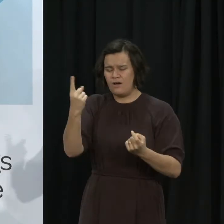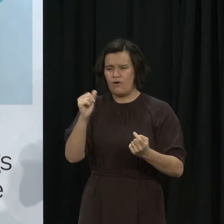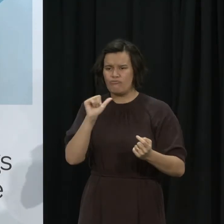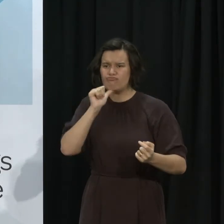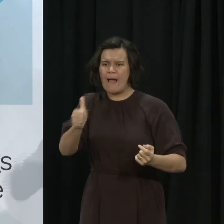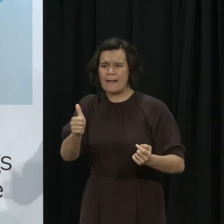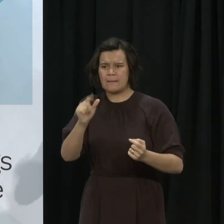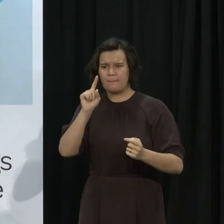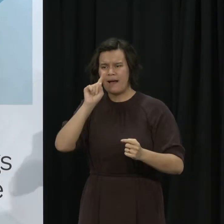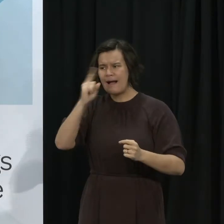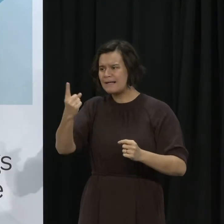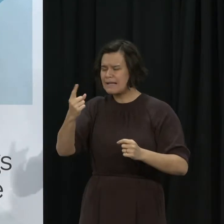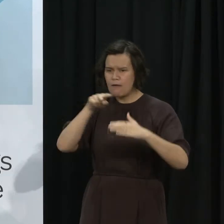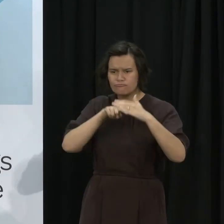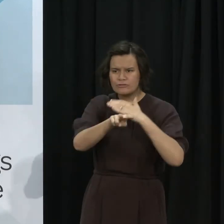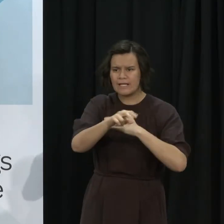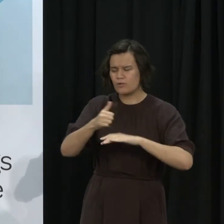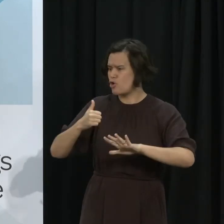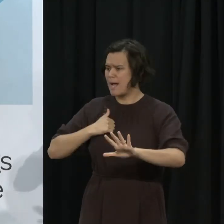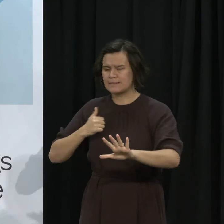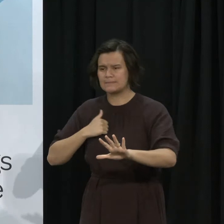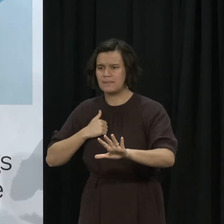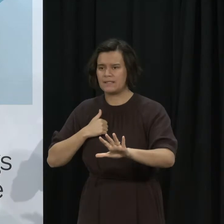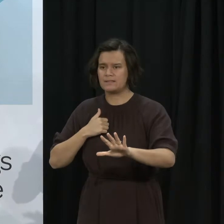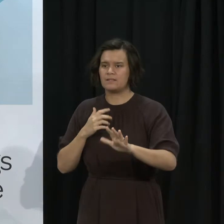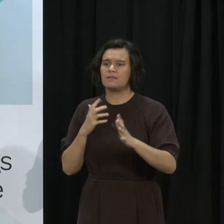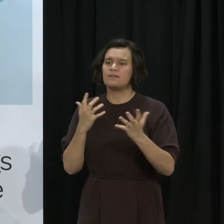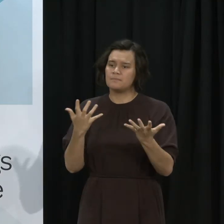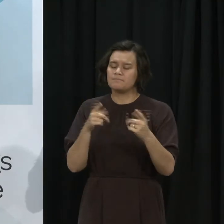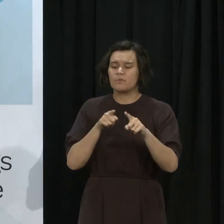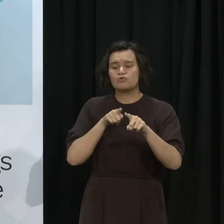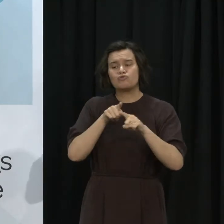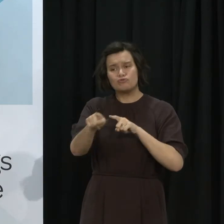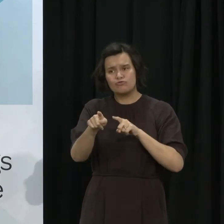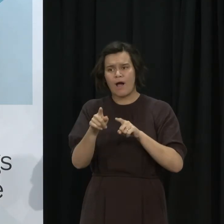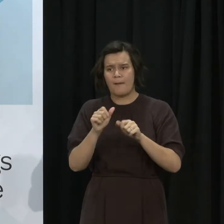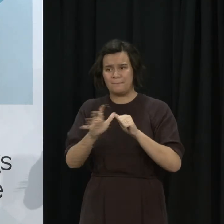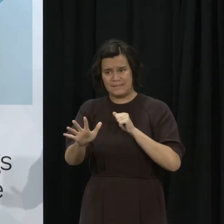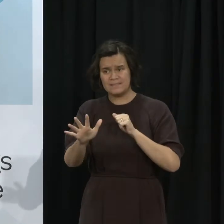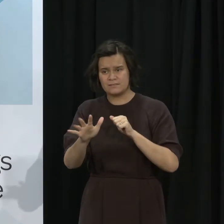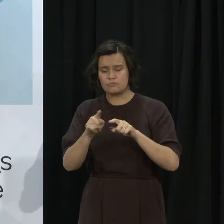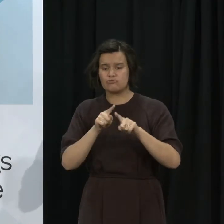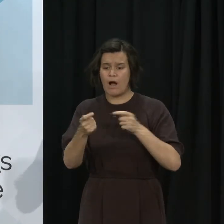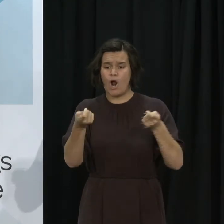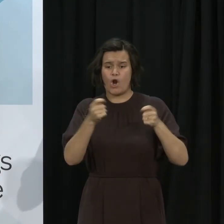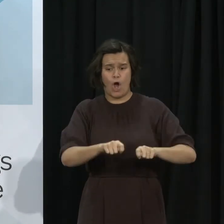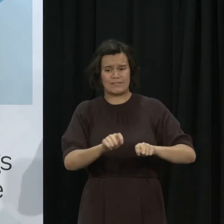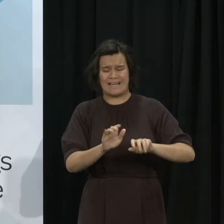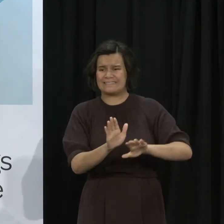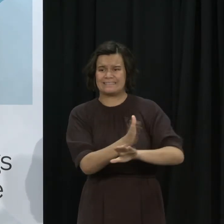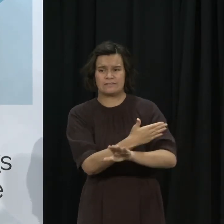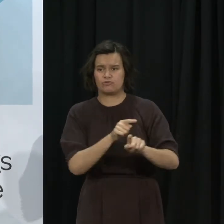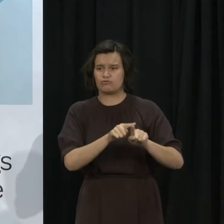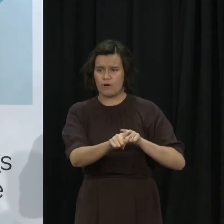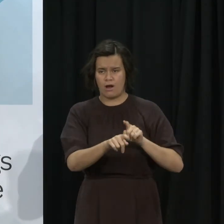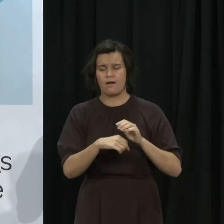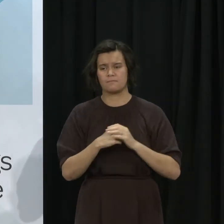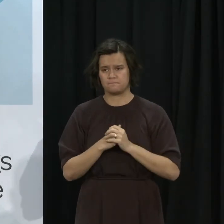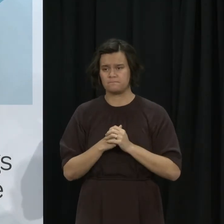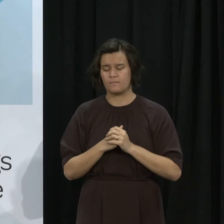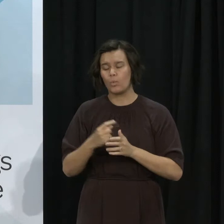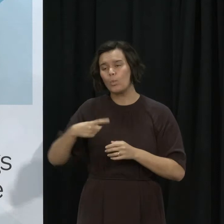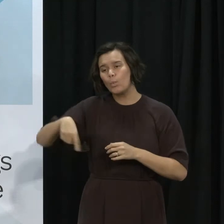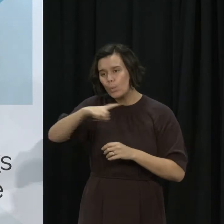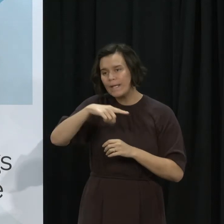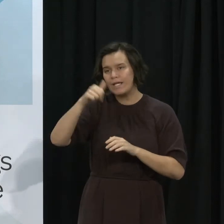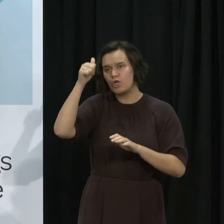raatau mahere. I te mea kei te